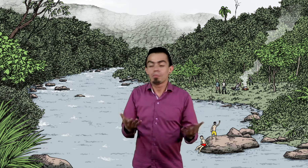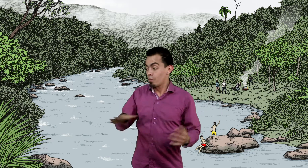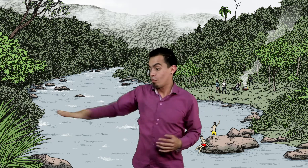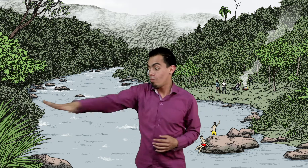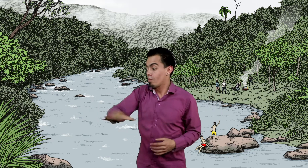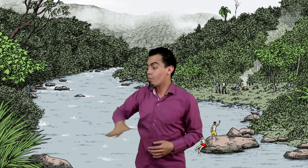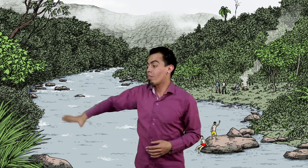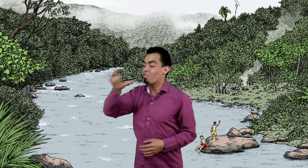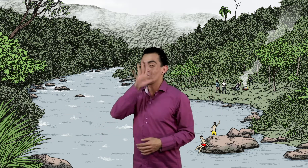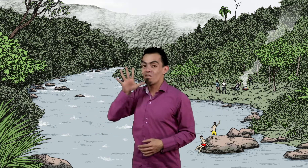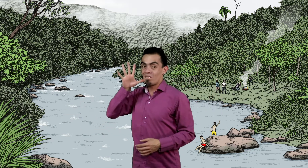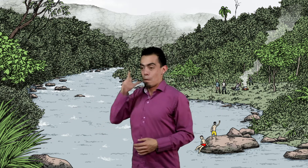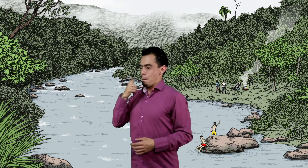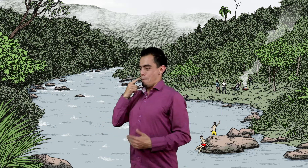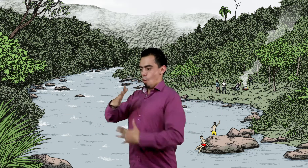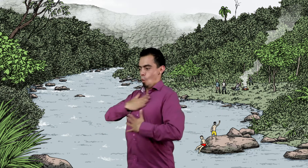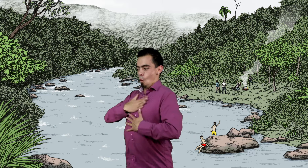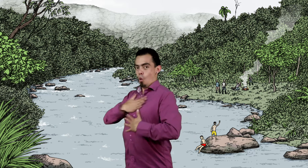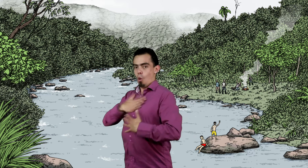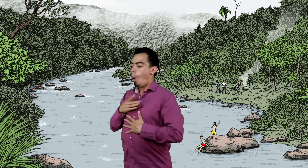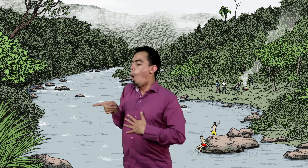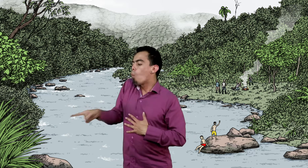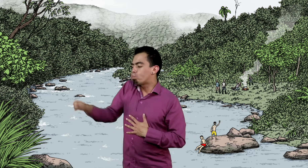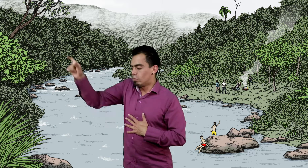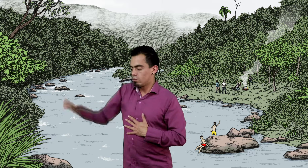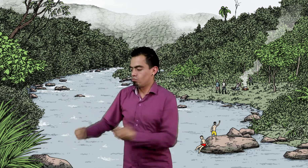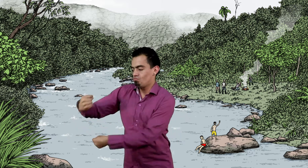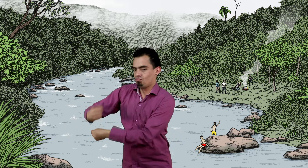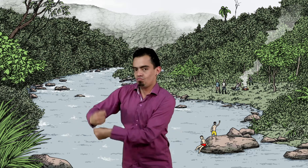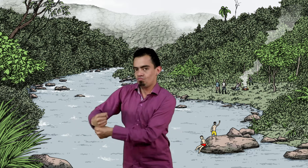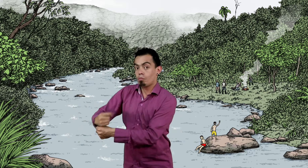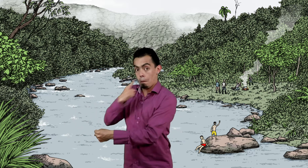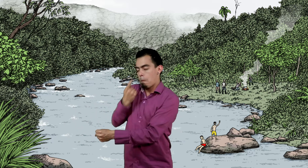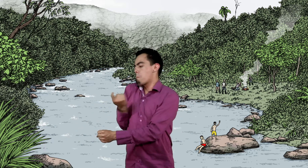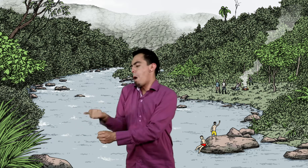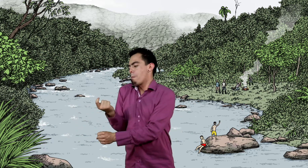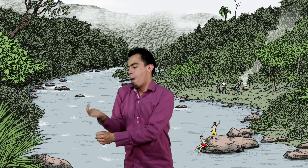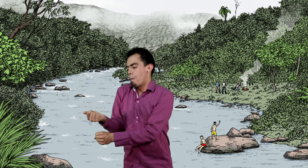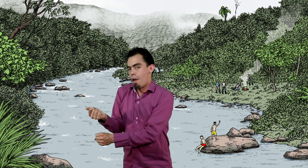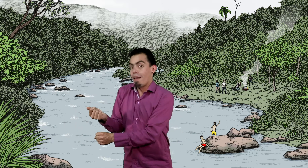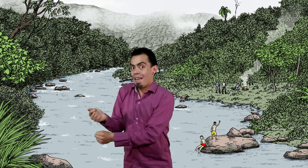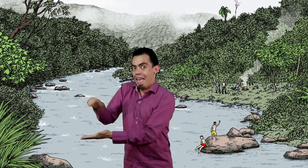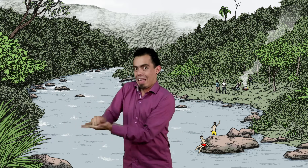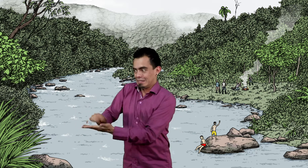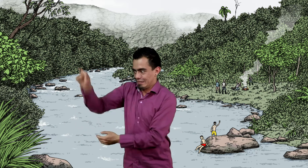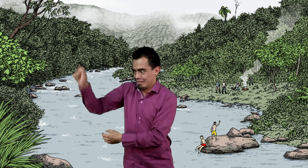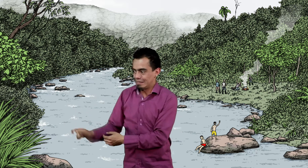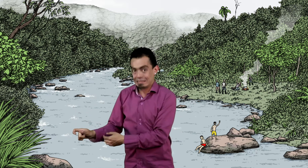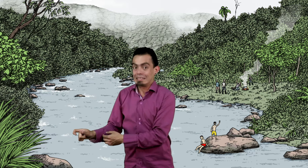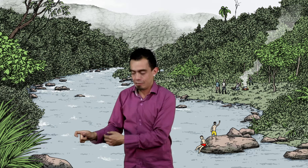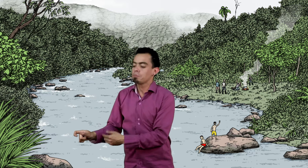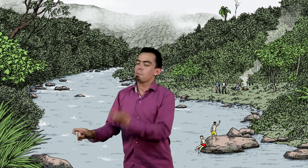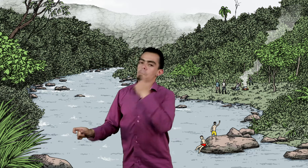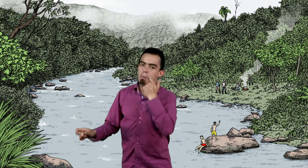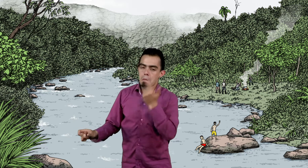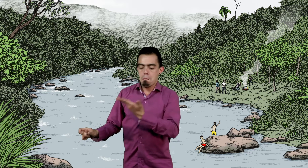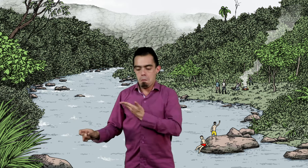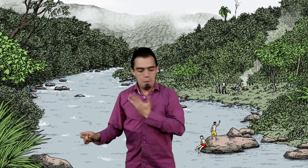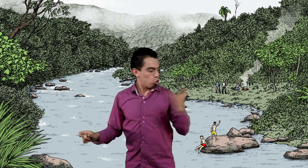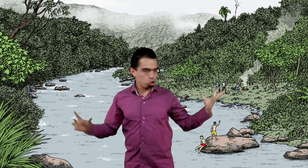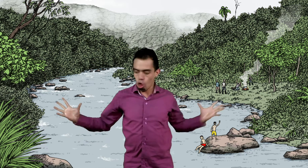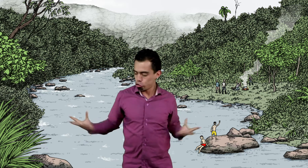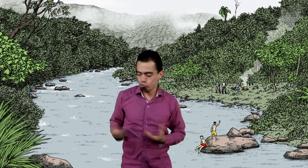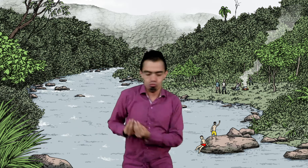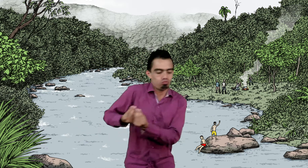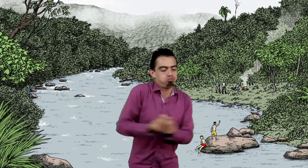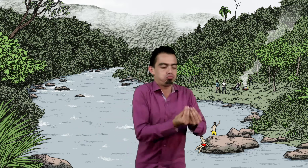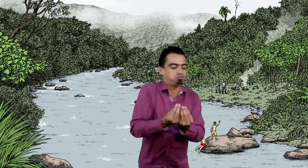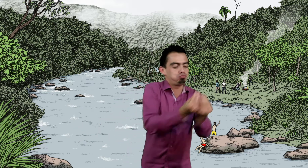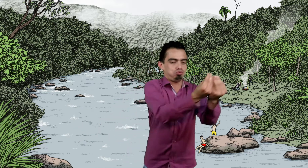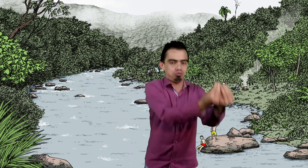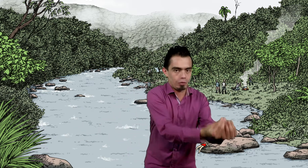Sin embargo, en ocasiones íbamos con mi familia y los trabajadores de mi papá.